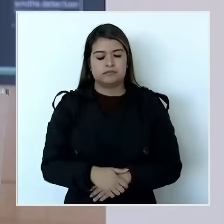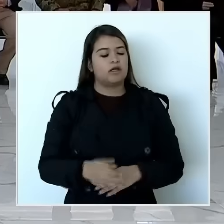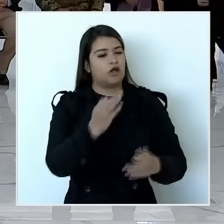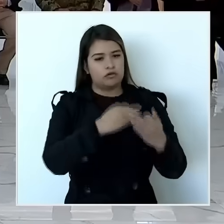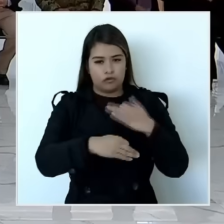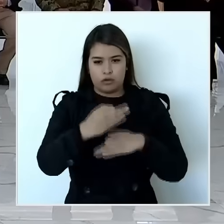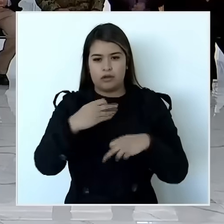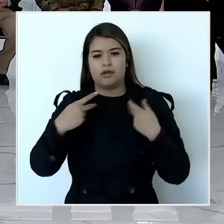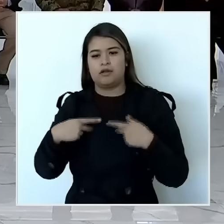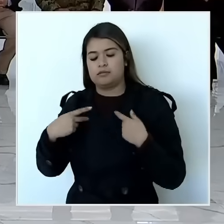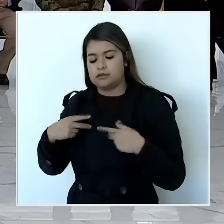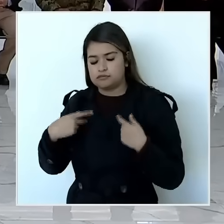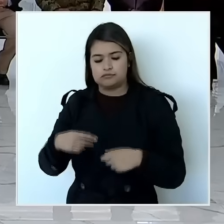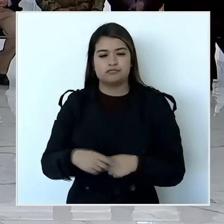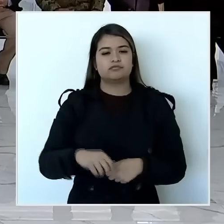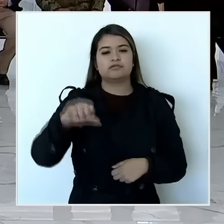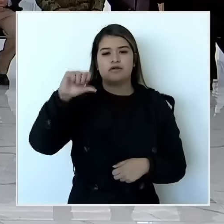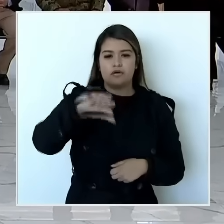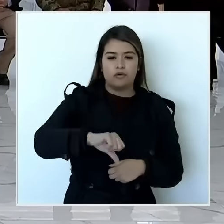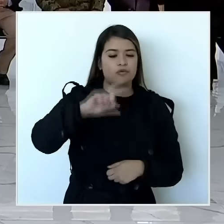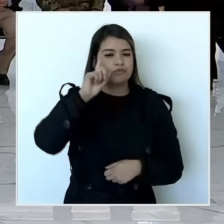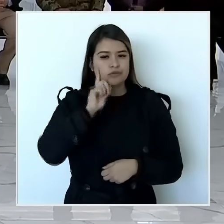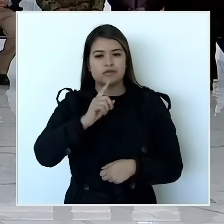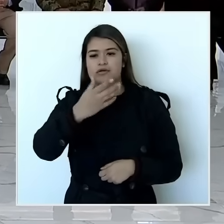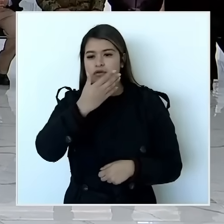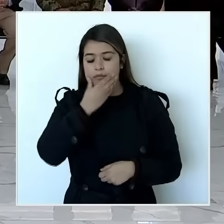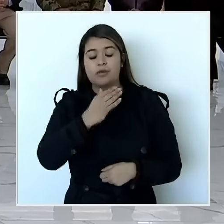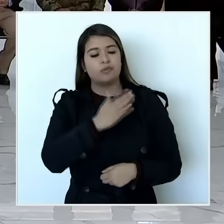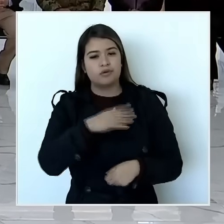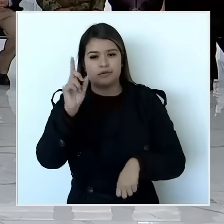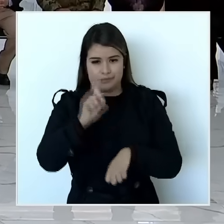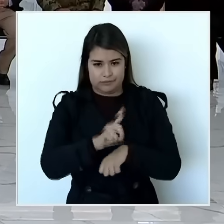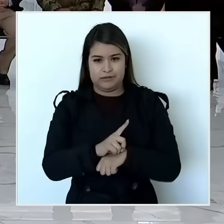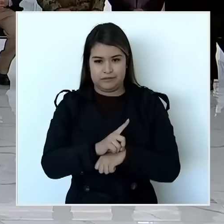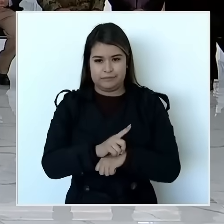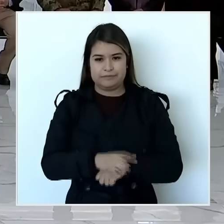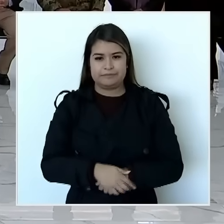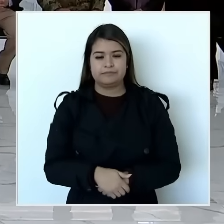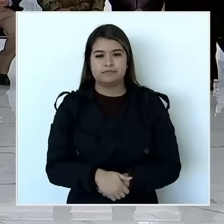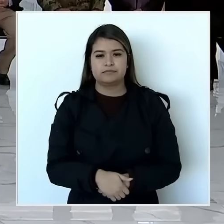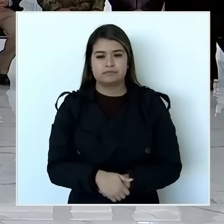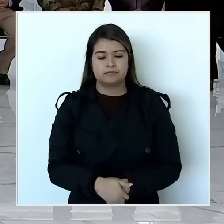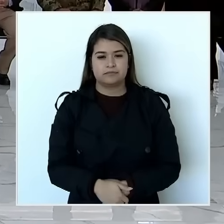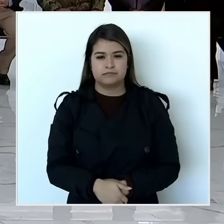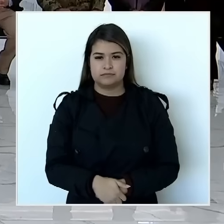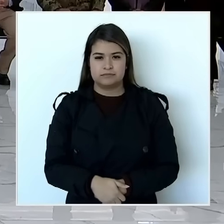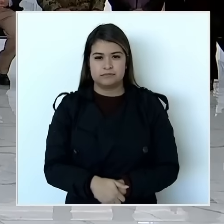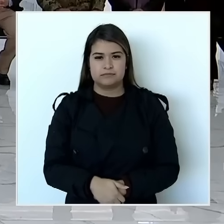señoras y señores, a todas y todos, muy buenos días.